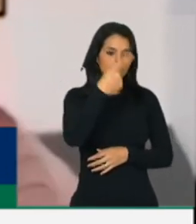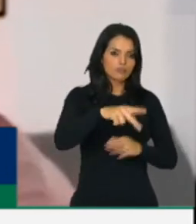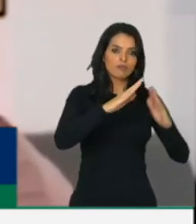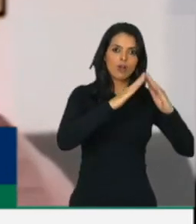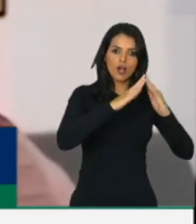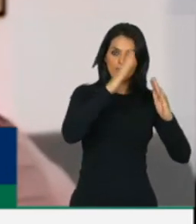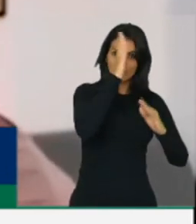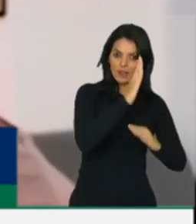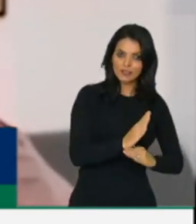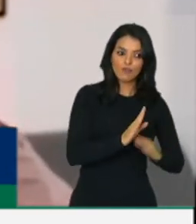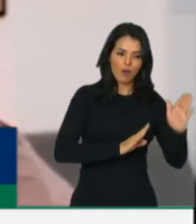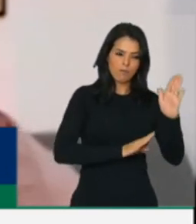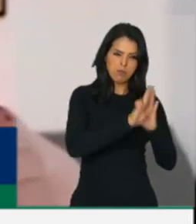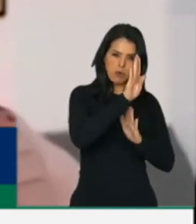TIVERAM A CHANCE... DE COMPRAR A VACINA E DOAR AO SUS... E